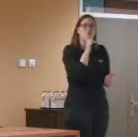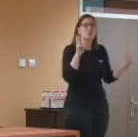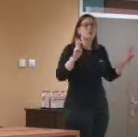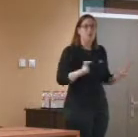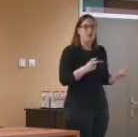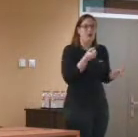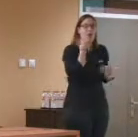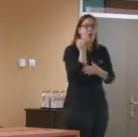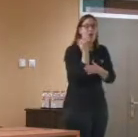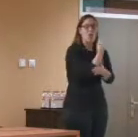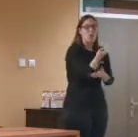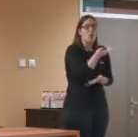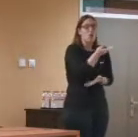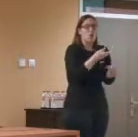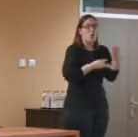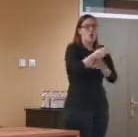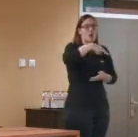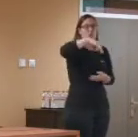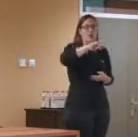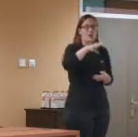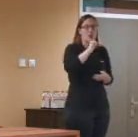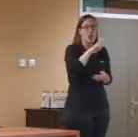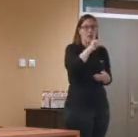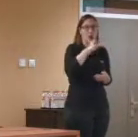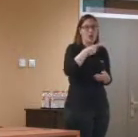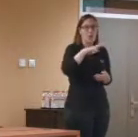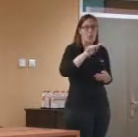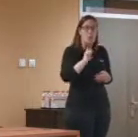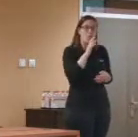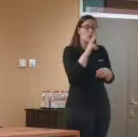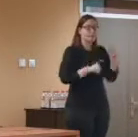a Nicaragua, para la construcción de puentes de agua para que